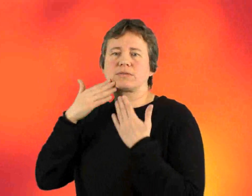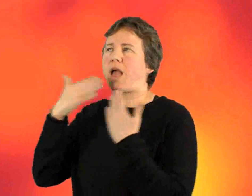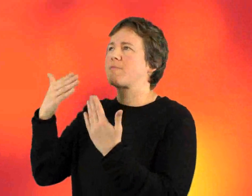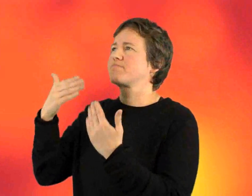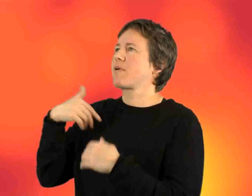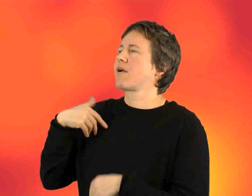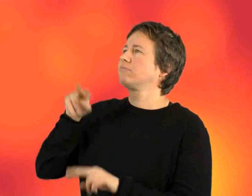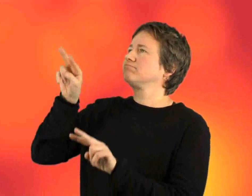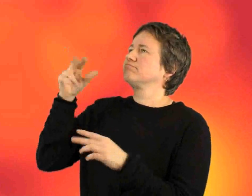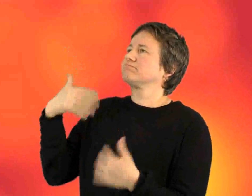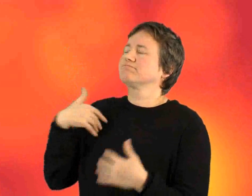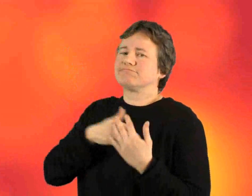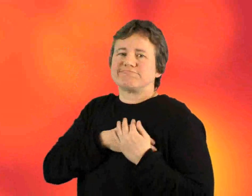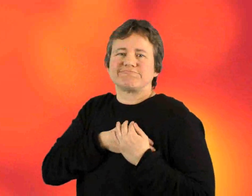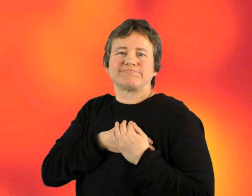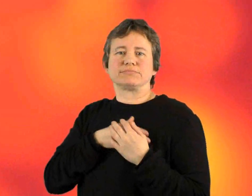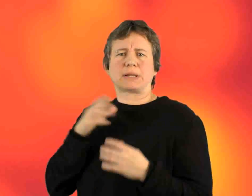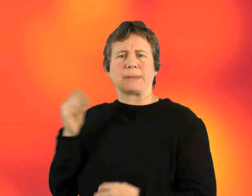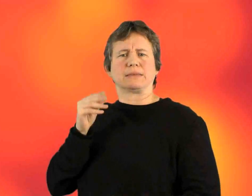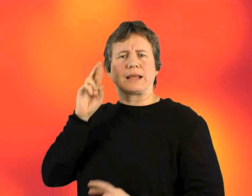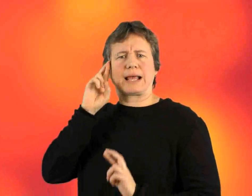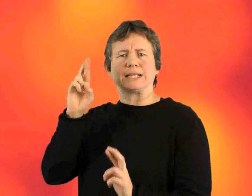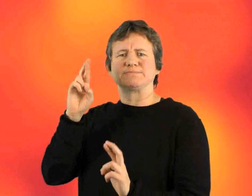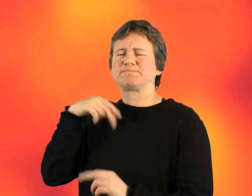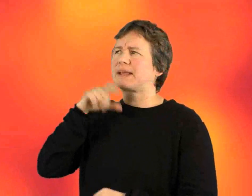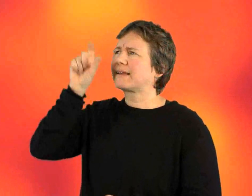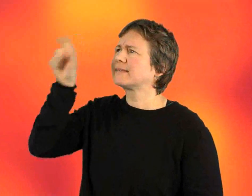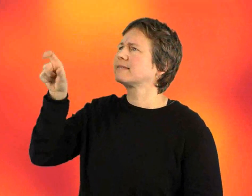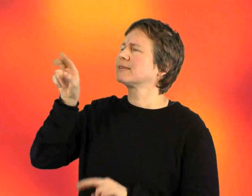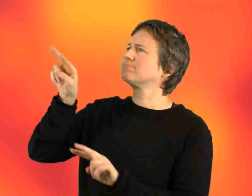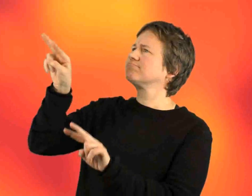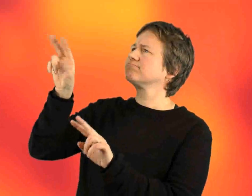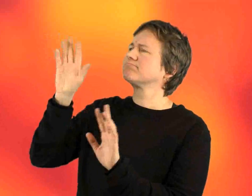So schau ich dankbar und respektvoll auf Gott